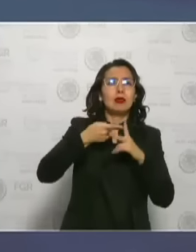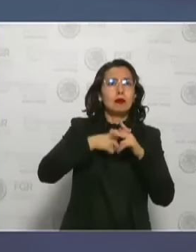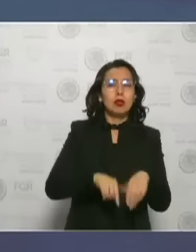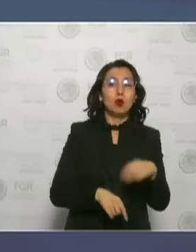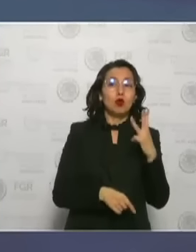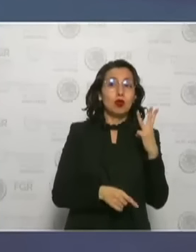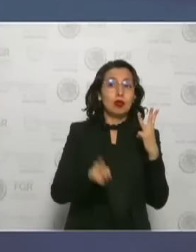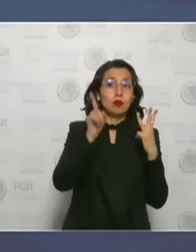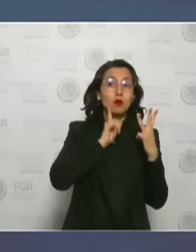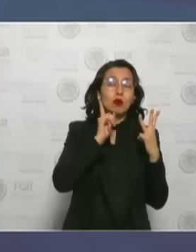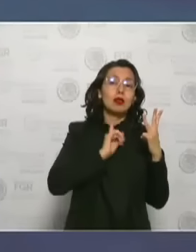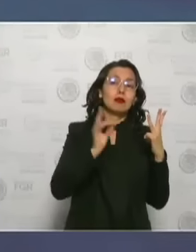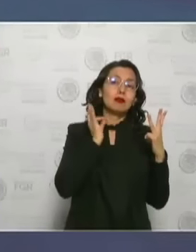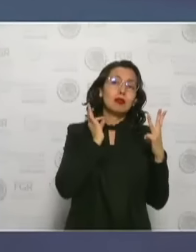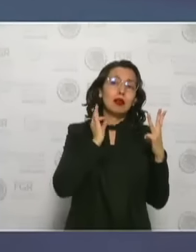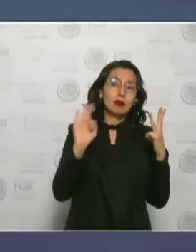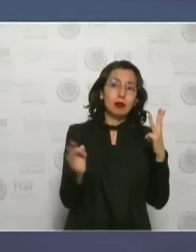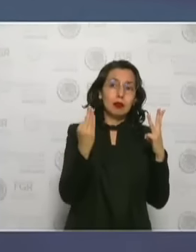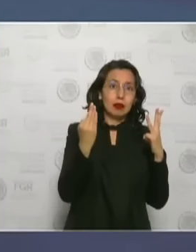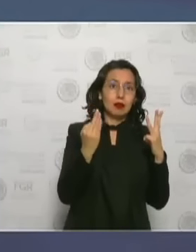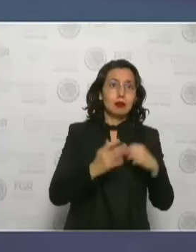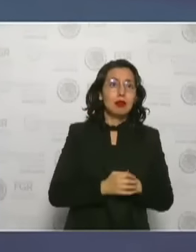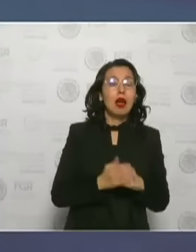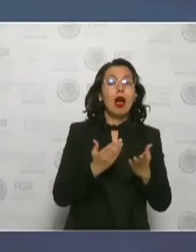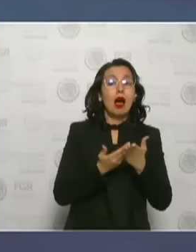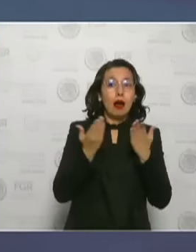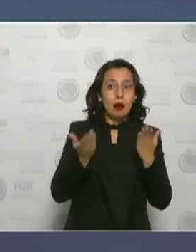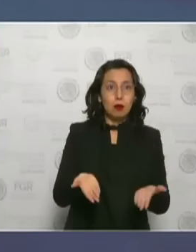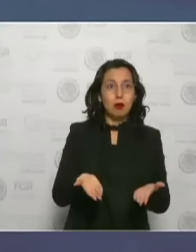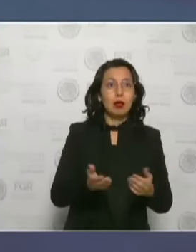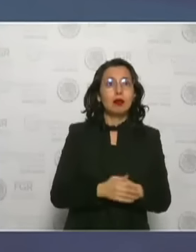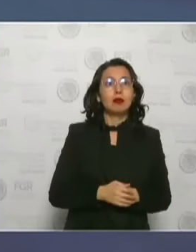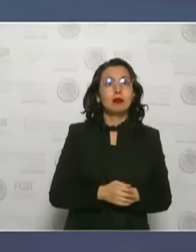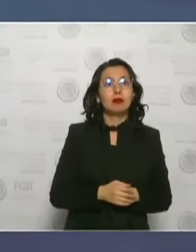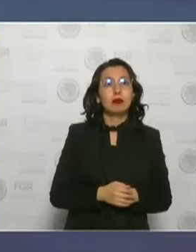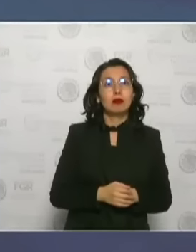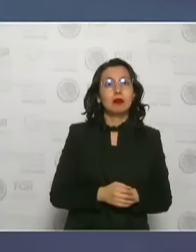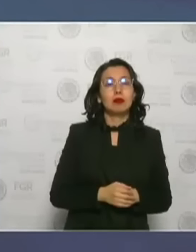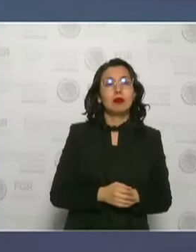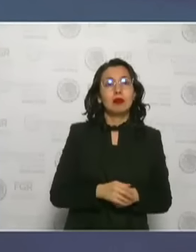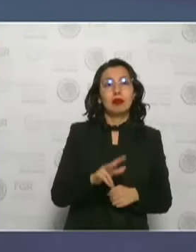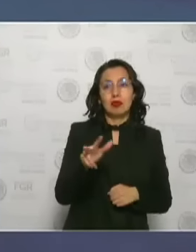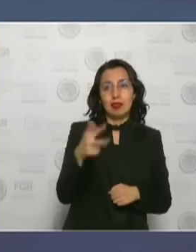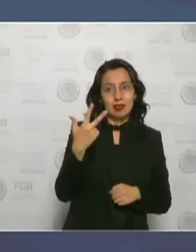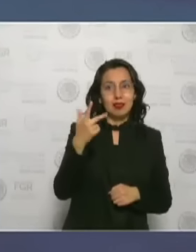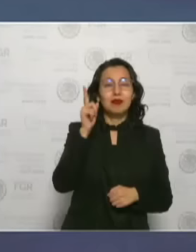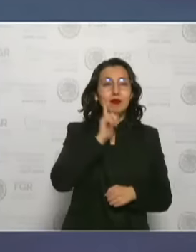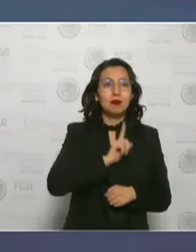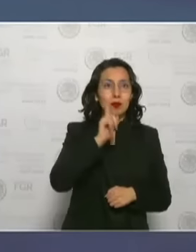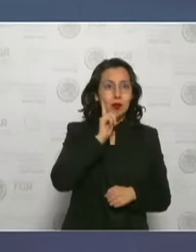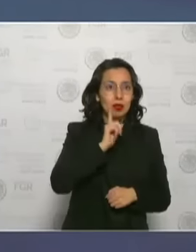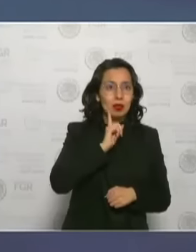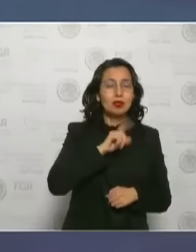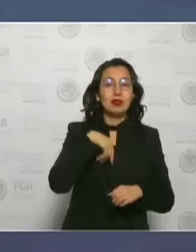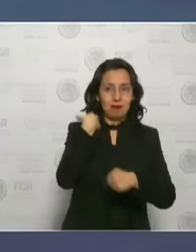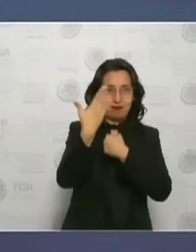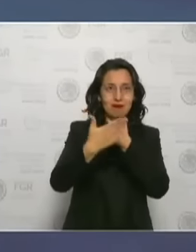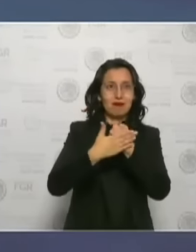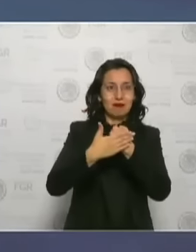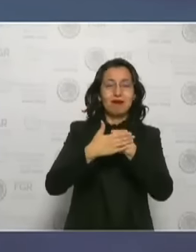mujeres fiscales federales. En este momento ya somos 13 están por allá y en breve seremos más.